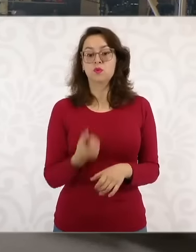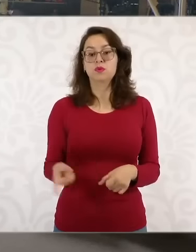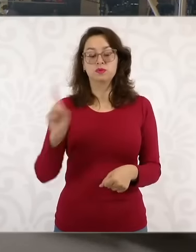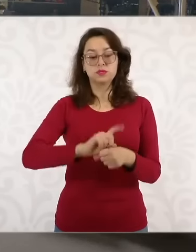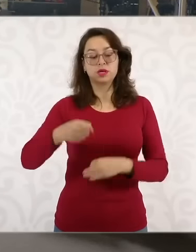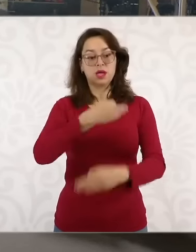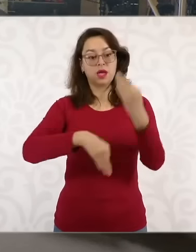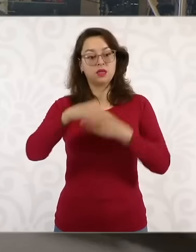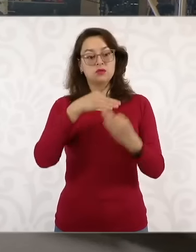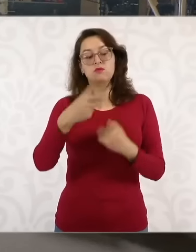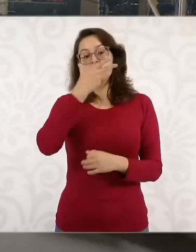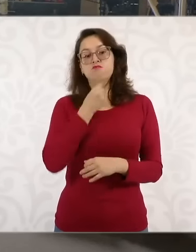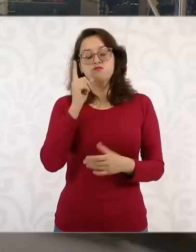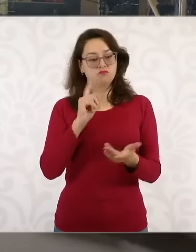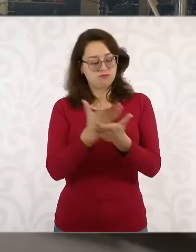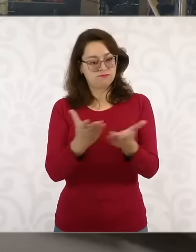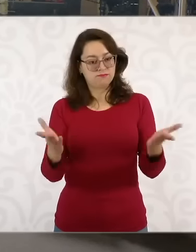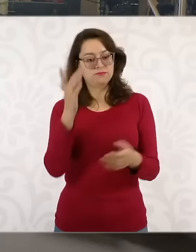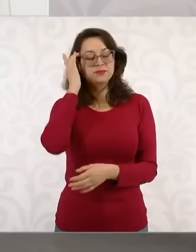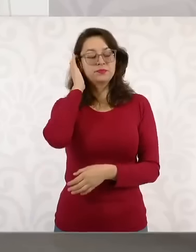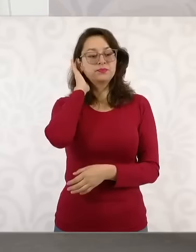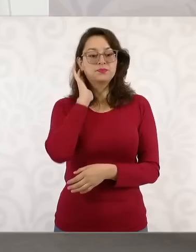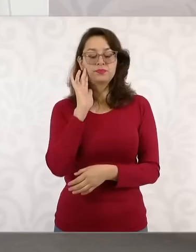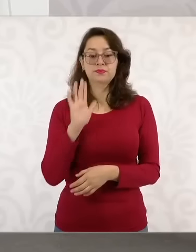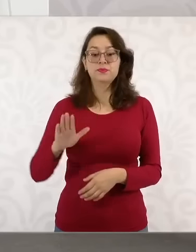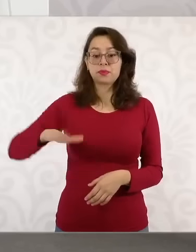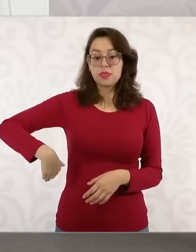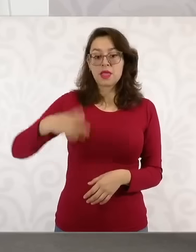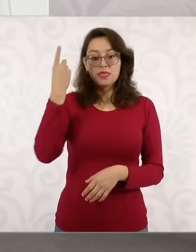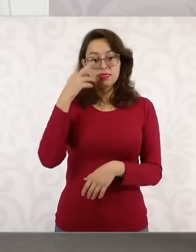la directora de la Comisión Federal de Electricidad ya hizo un resumen de las